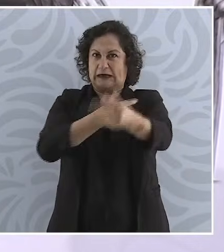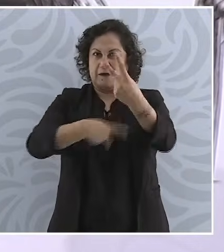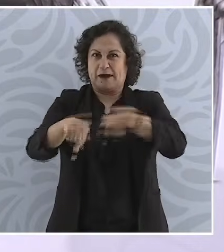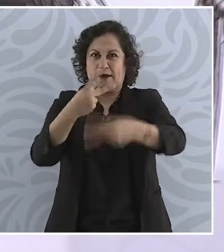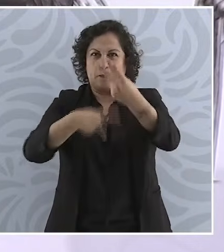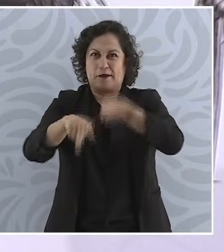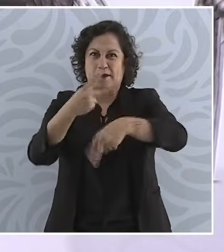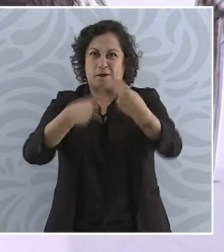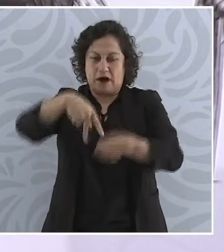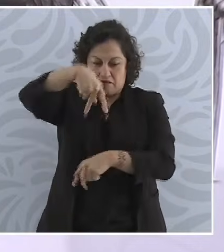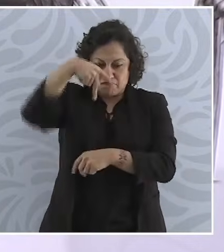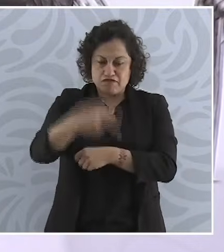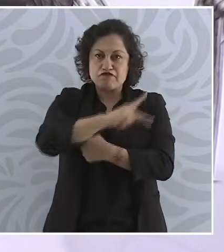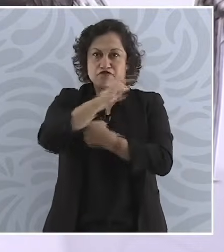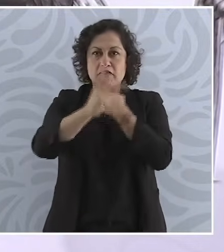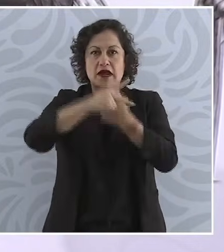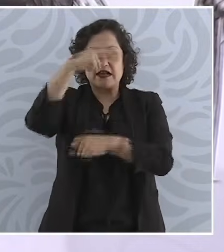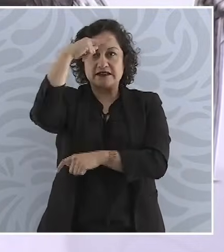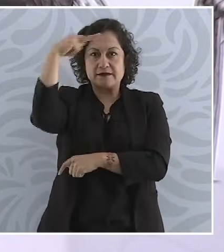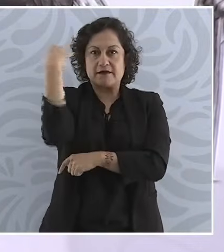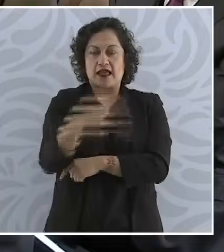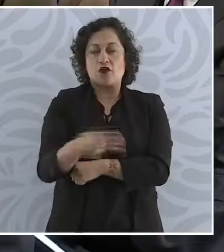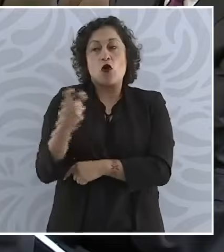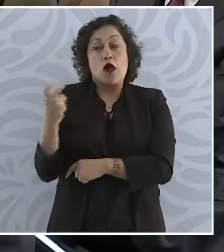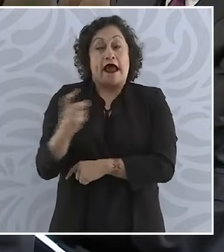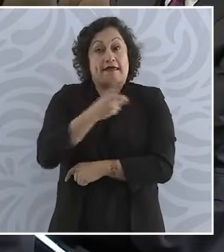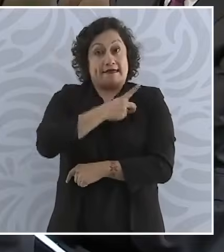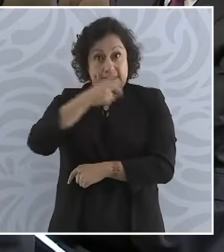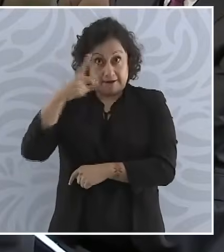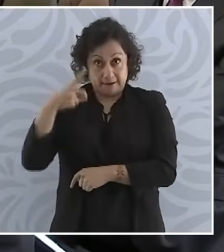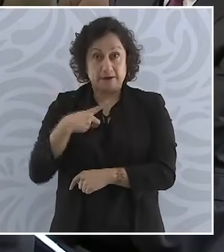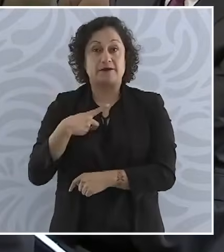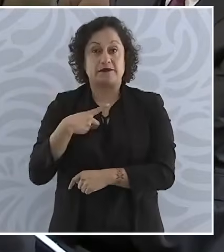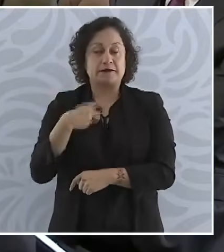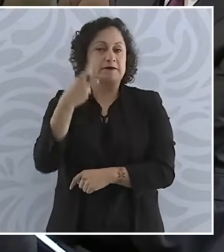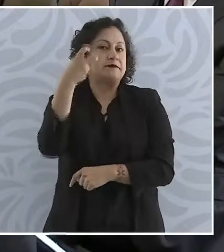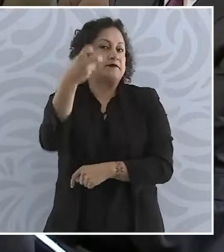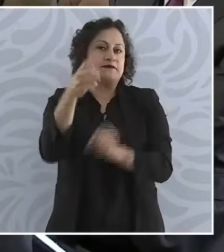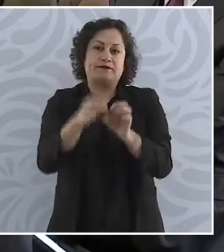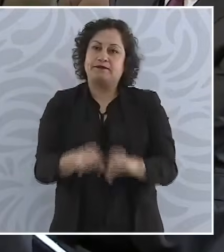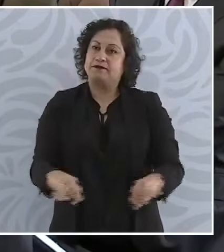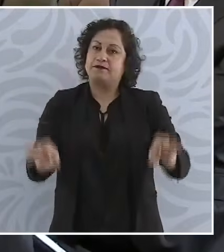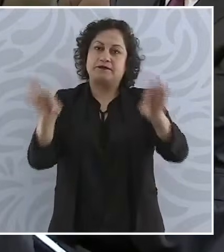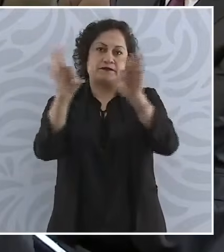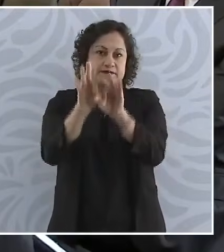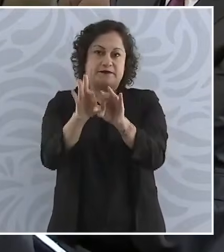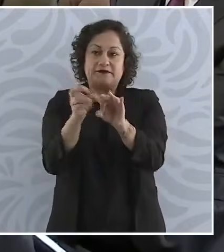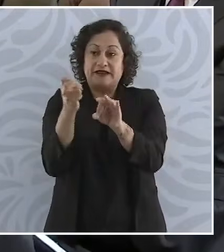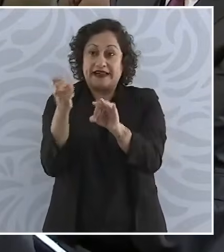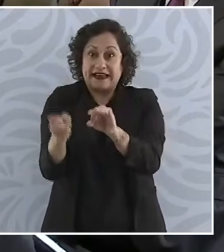la esencia de la expropiación petrolera de